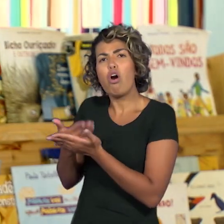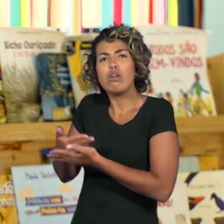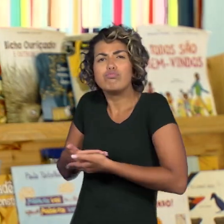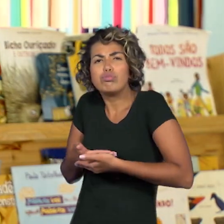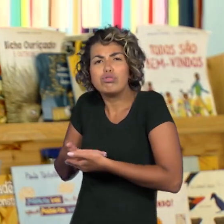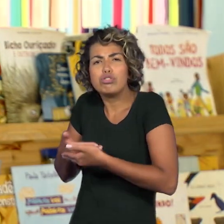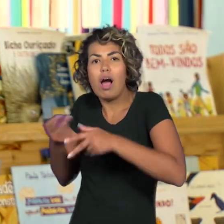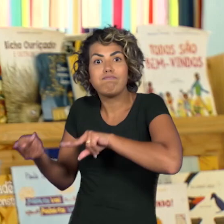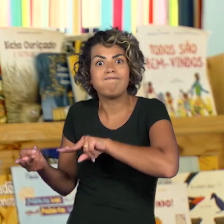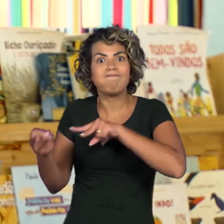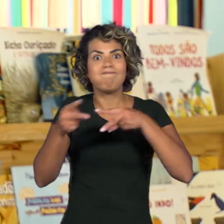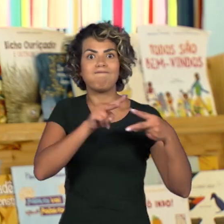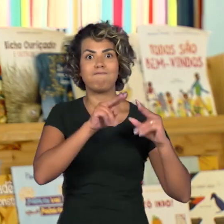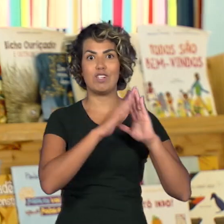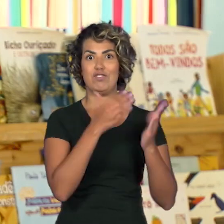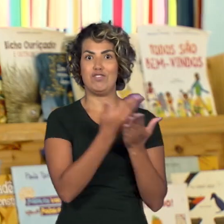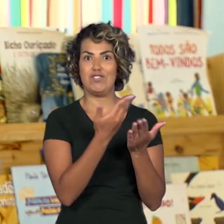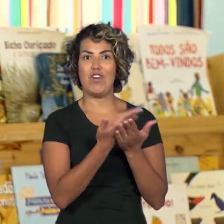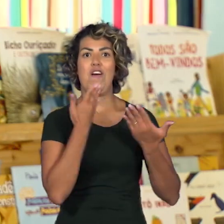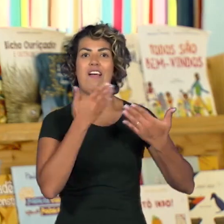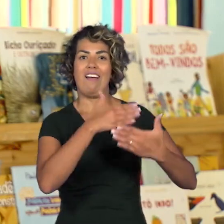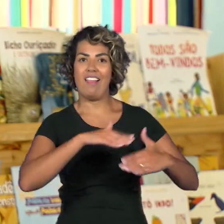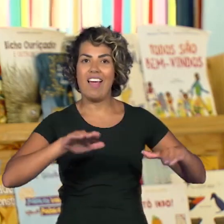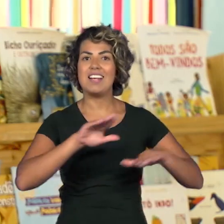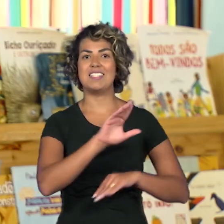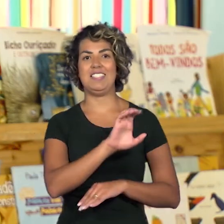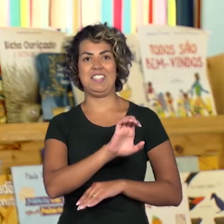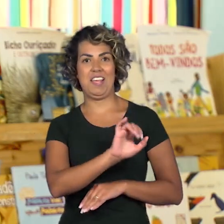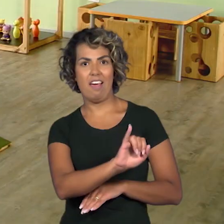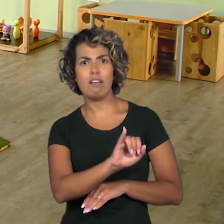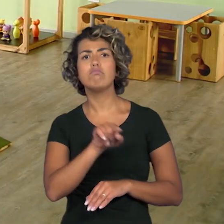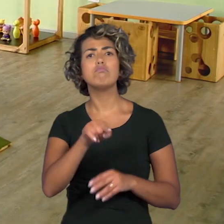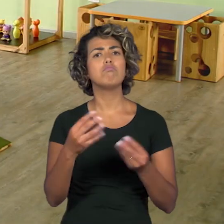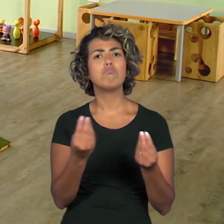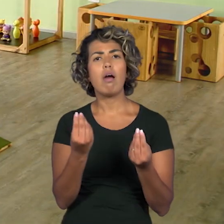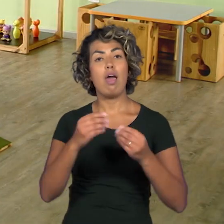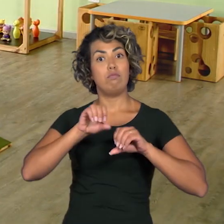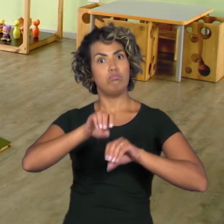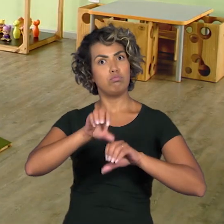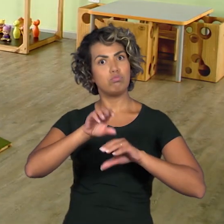MOMENTO DE ENCONTROS, REFLEXÕES E TROCAS, REITERANDO O COMPROMISSO